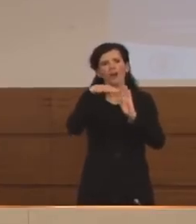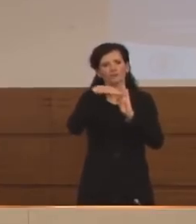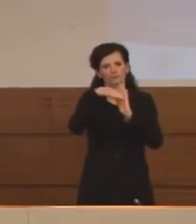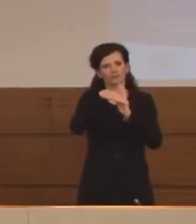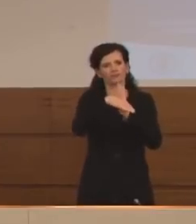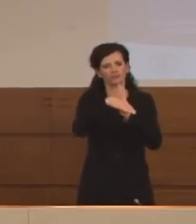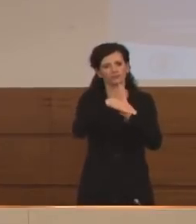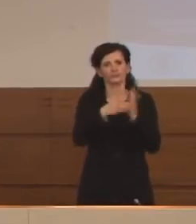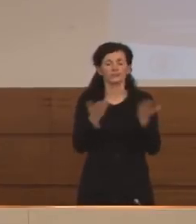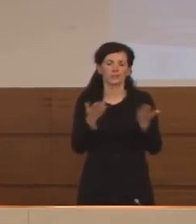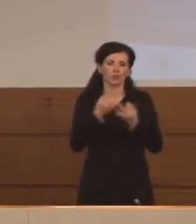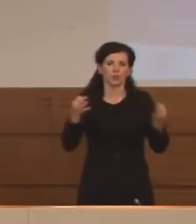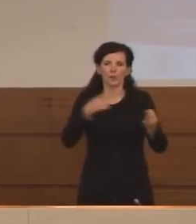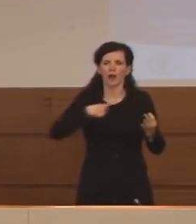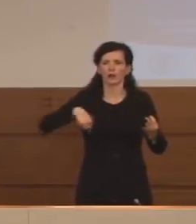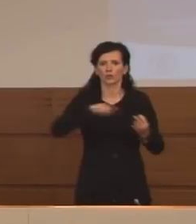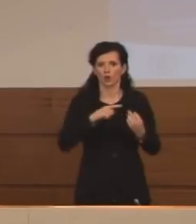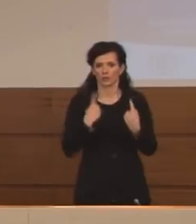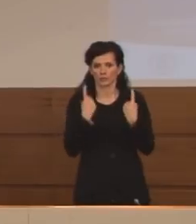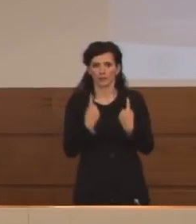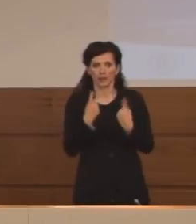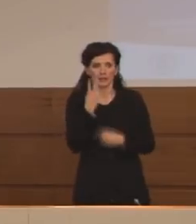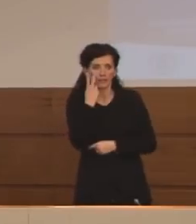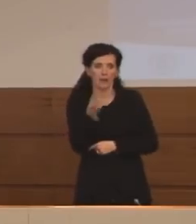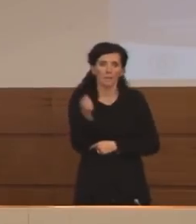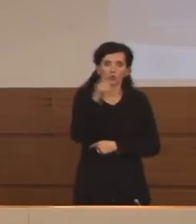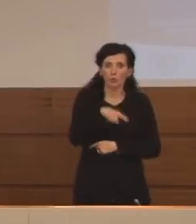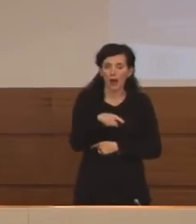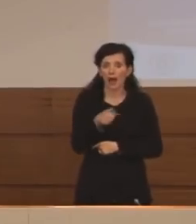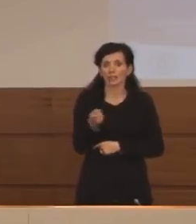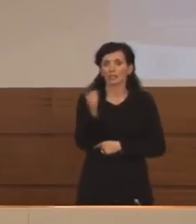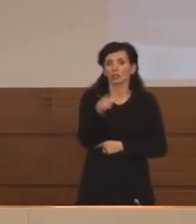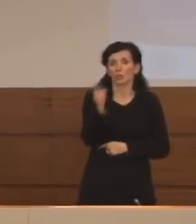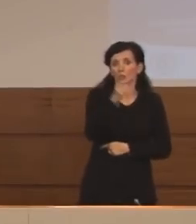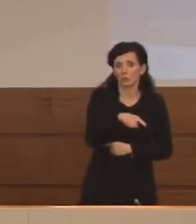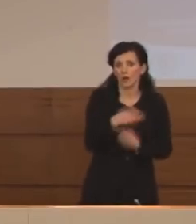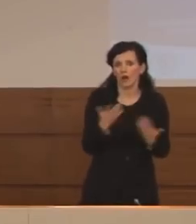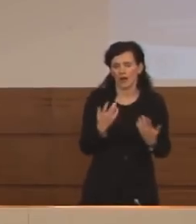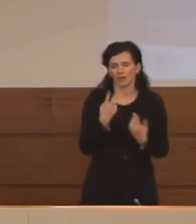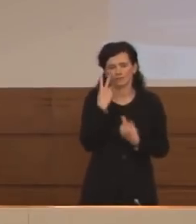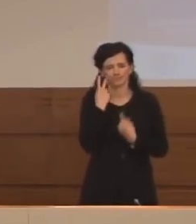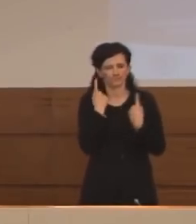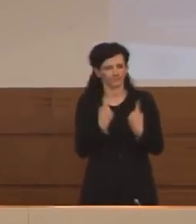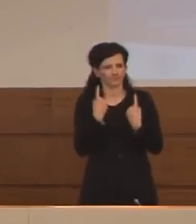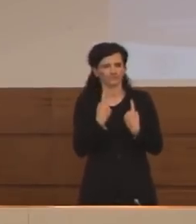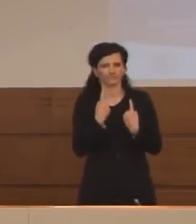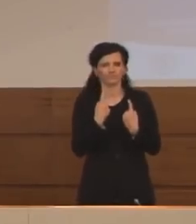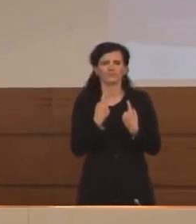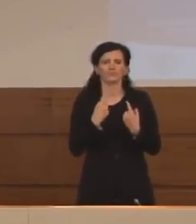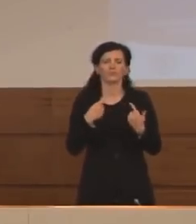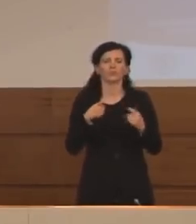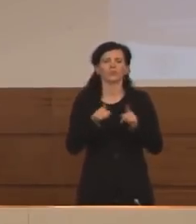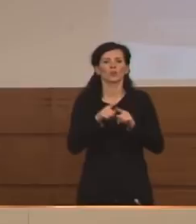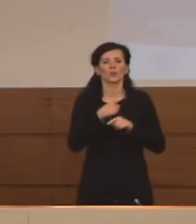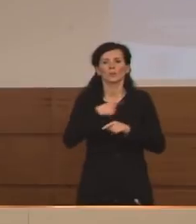Naturalemente siamo cauti. Aspettiamo magari domani, dopodomani, prima di tirare, cominciare a tirare un sospiro di sollievo.